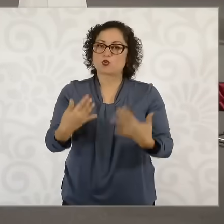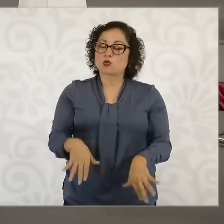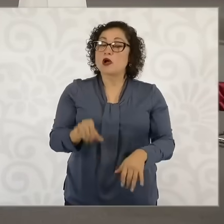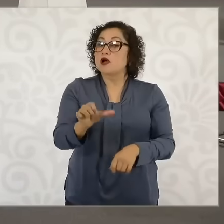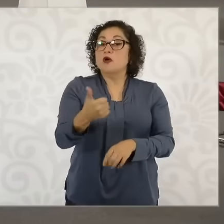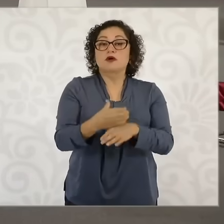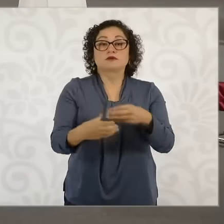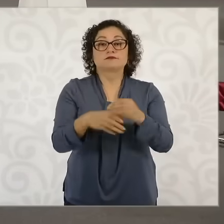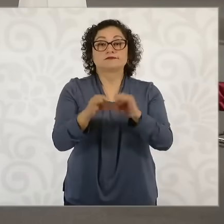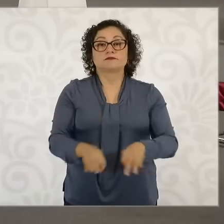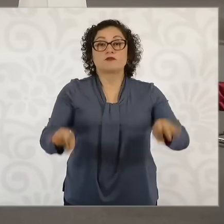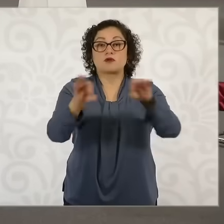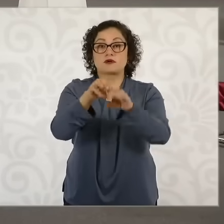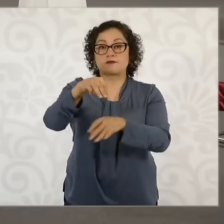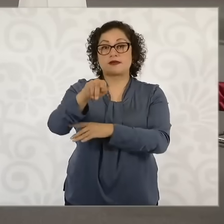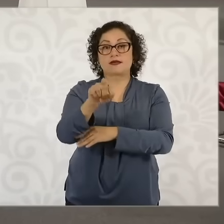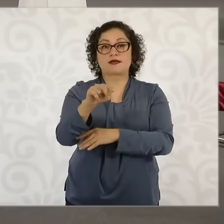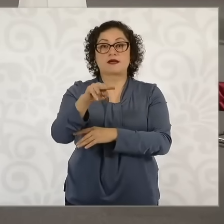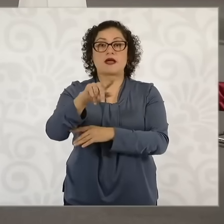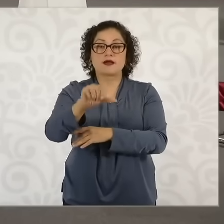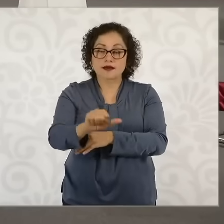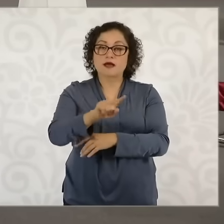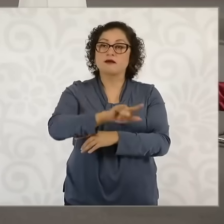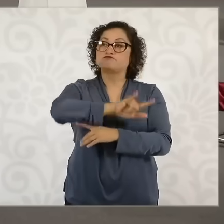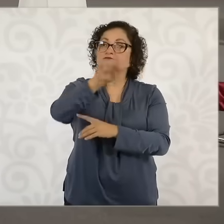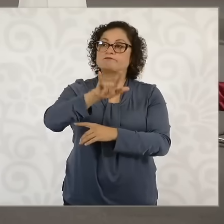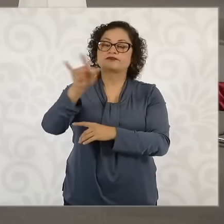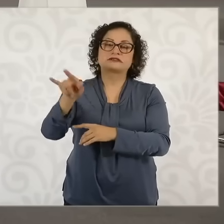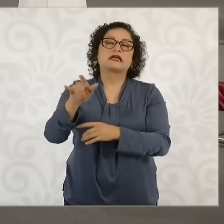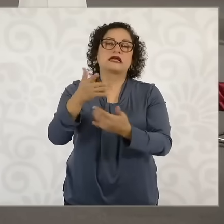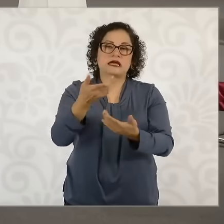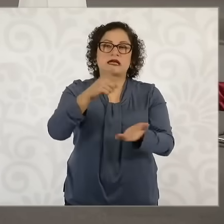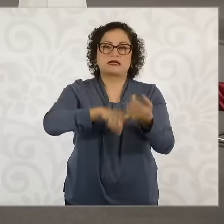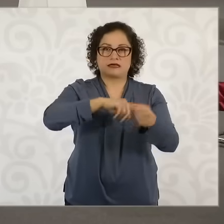nivel global a través de 94 países, donde estamos a través de estas agencias de viajes digitales